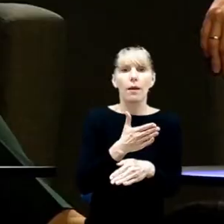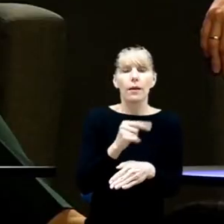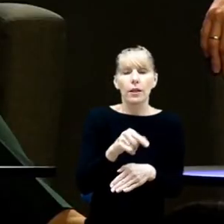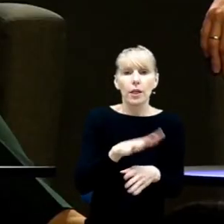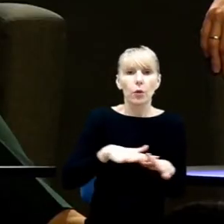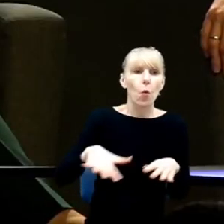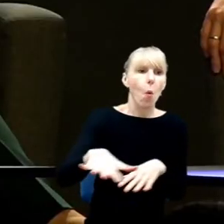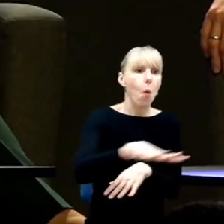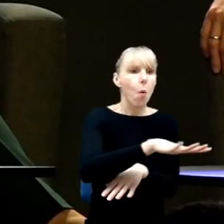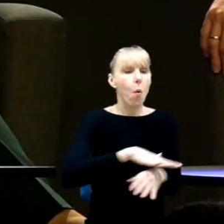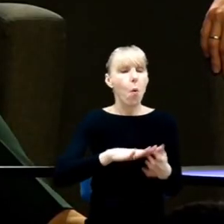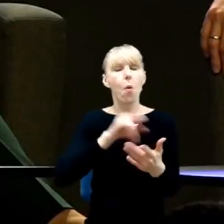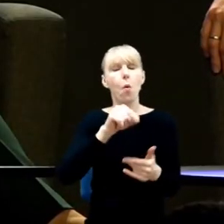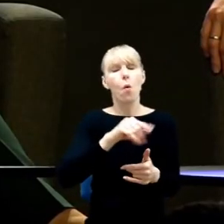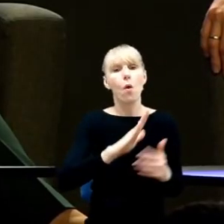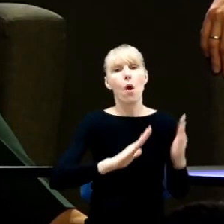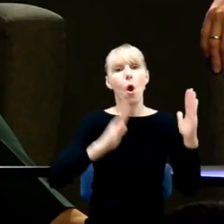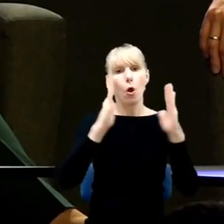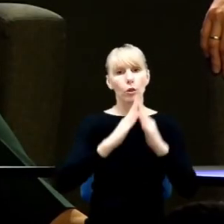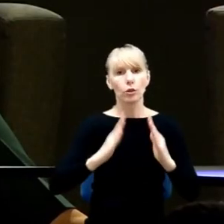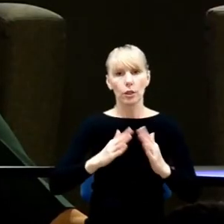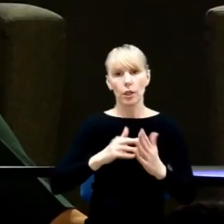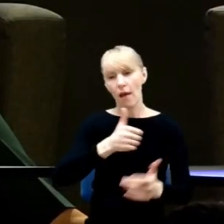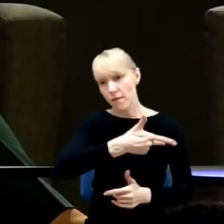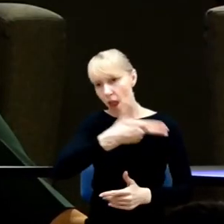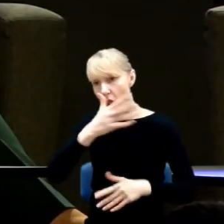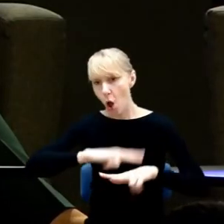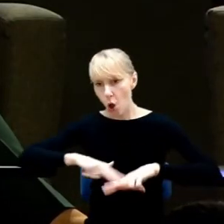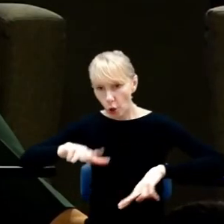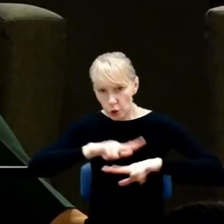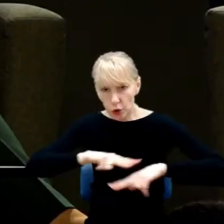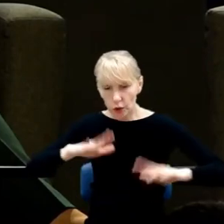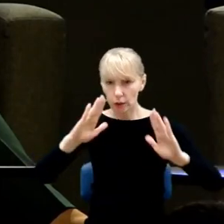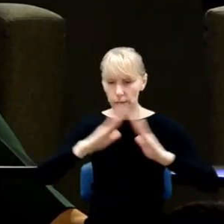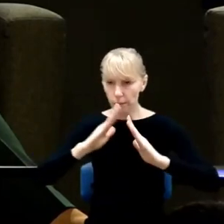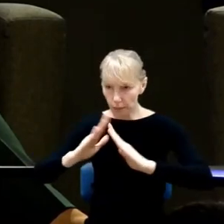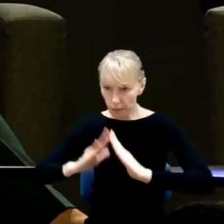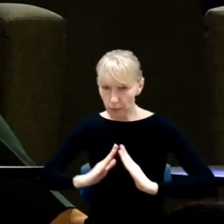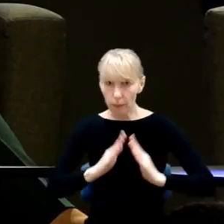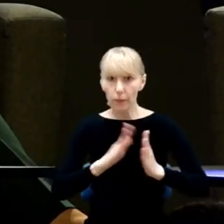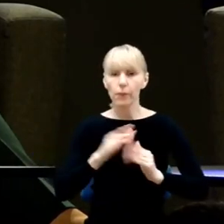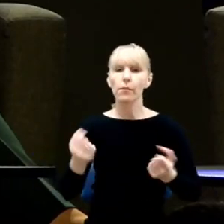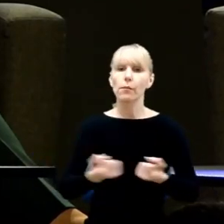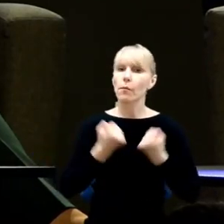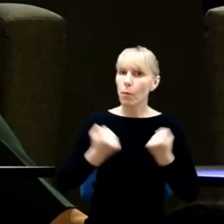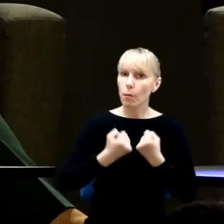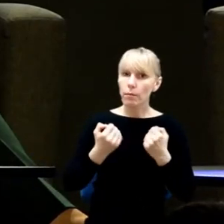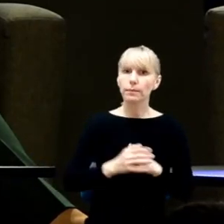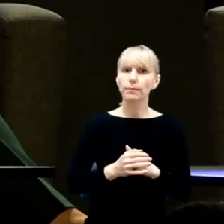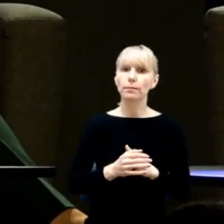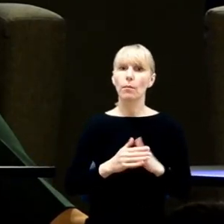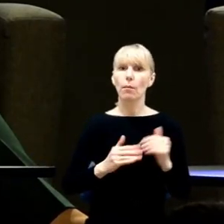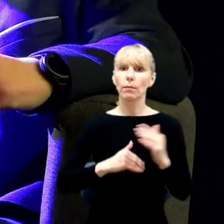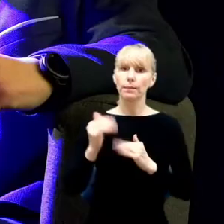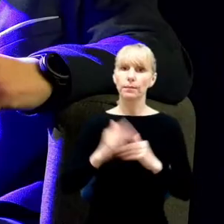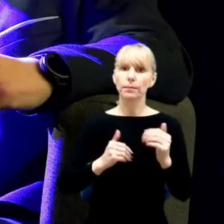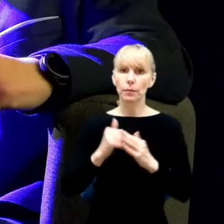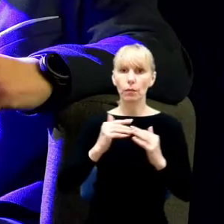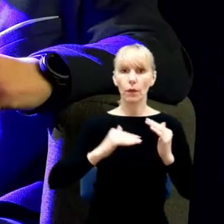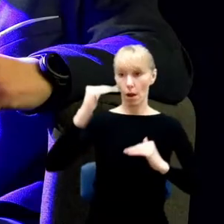Kompleksowa zabudowa. Zabudowa, która ma zapełnić wszystkie funkcje. Zabudowa niska, czterokondygnacyjna,